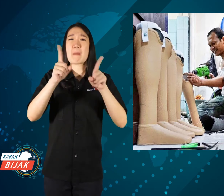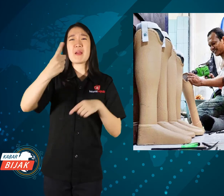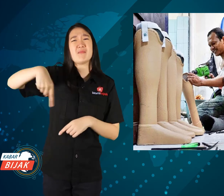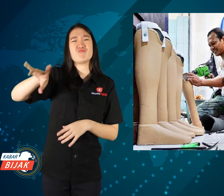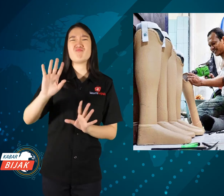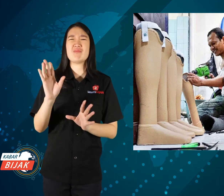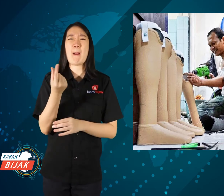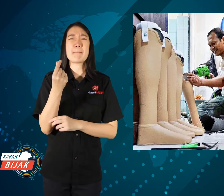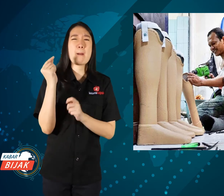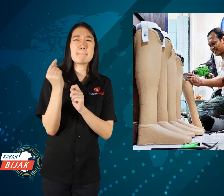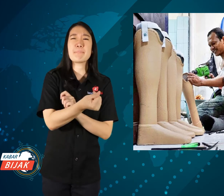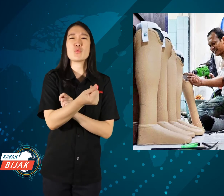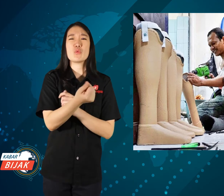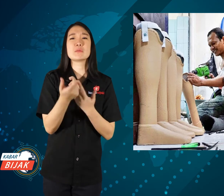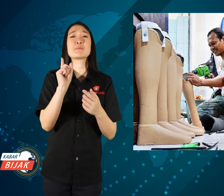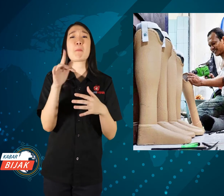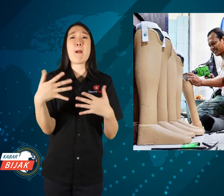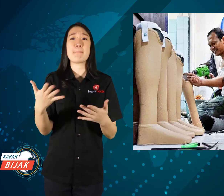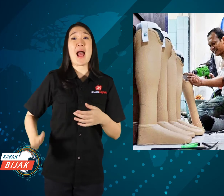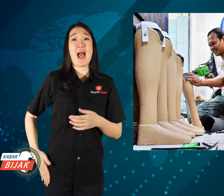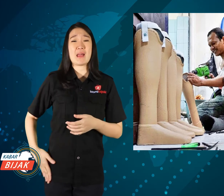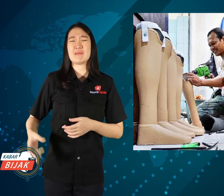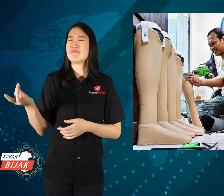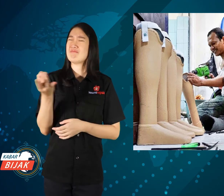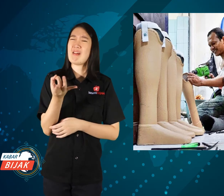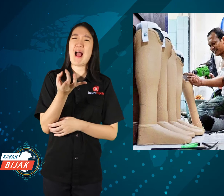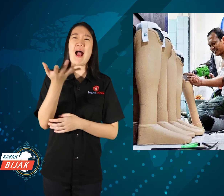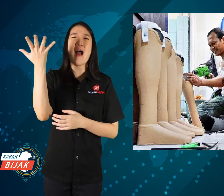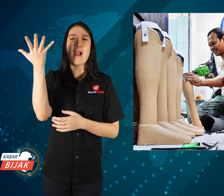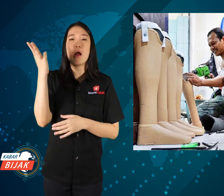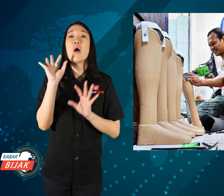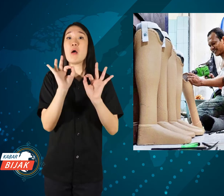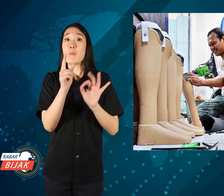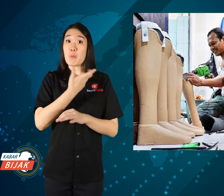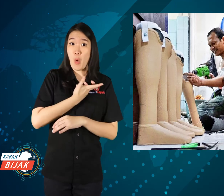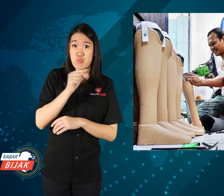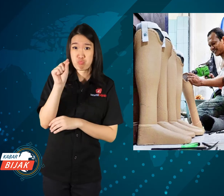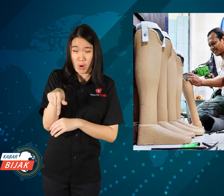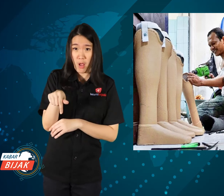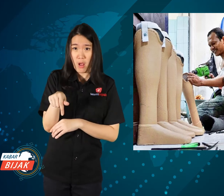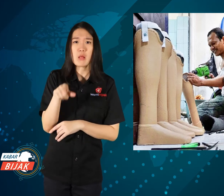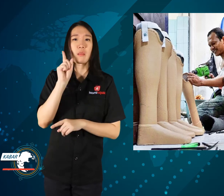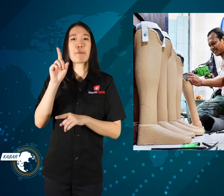Tapi tidak semua mampu, karena kaki palsu memang mahal, Ian menjual dengan harga murah